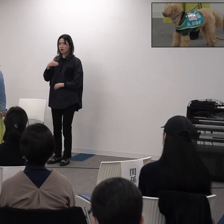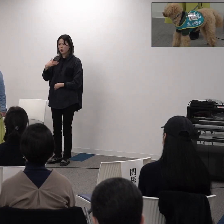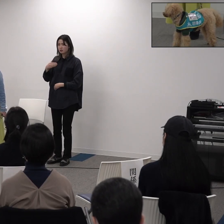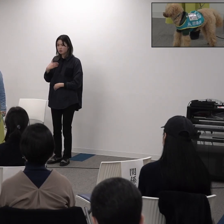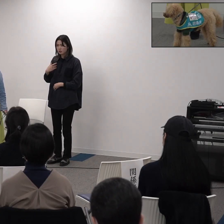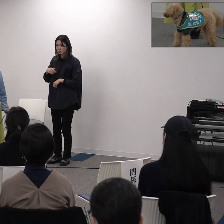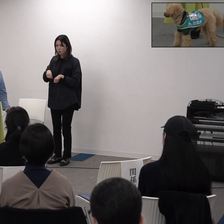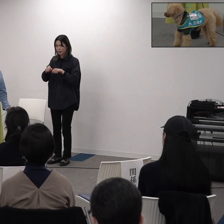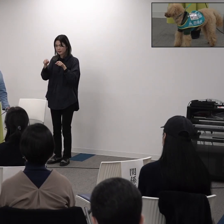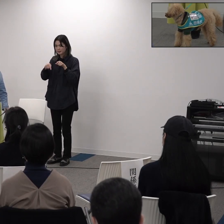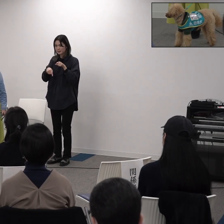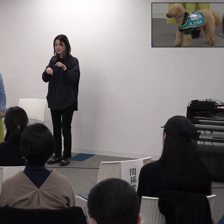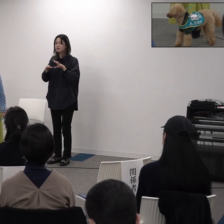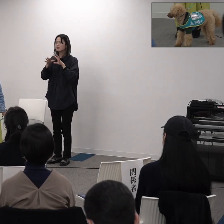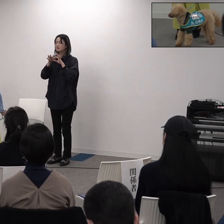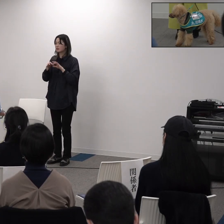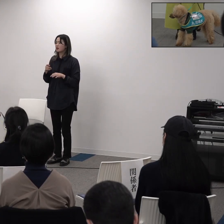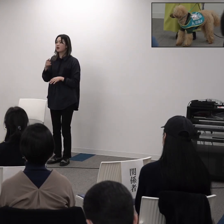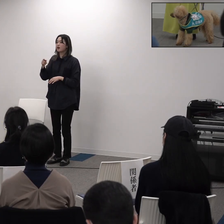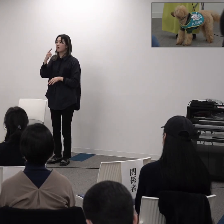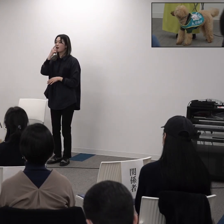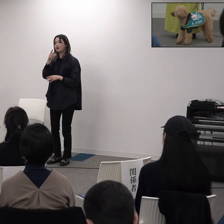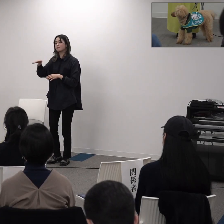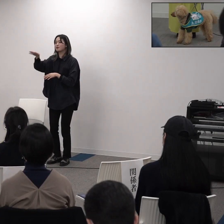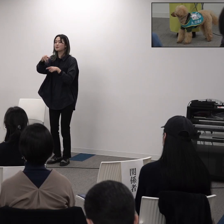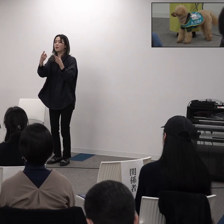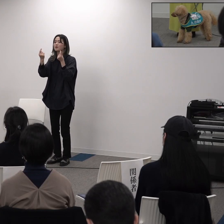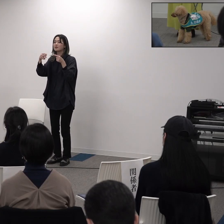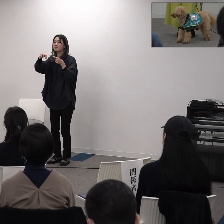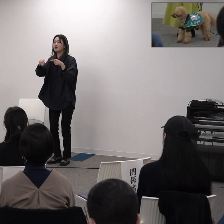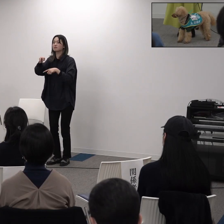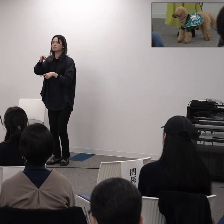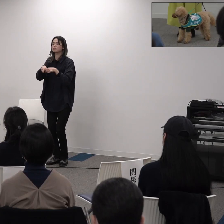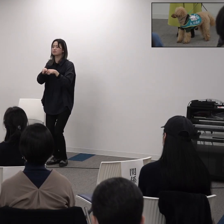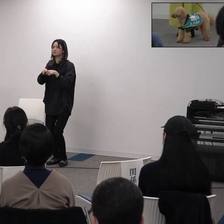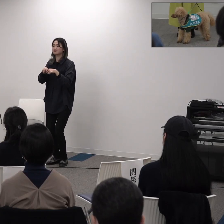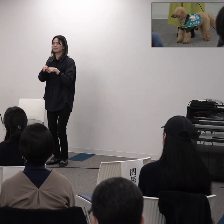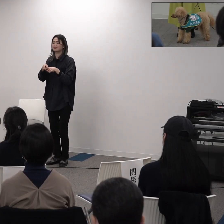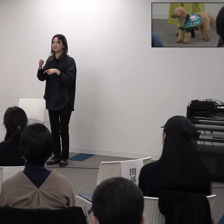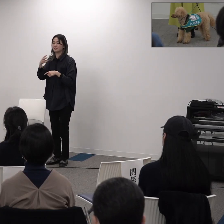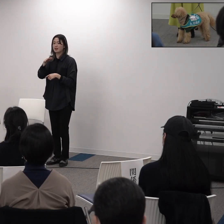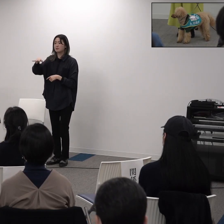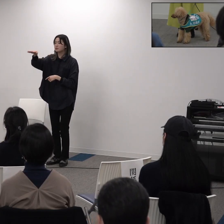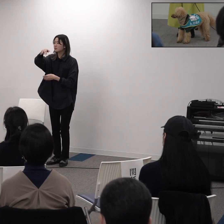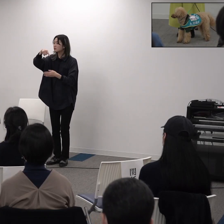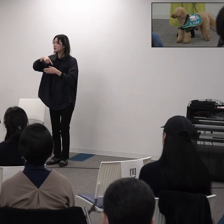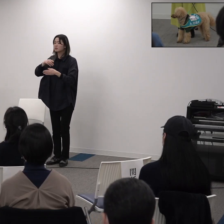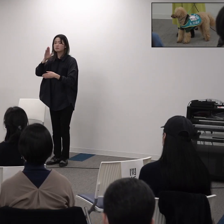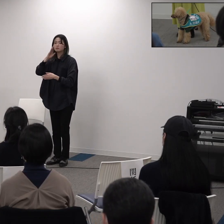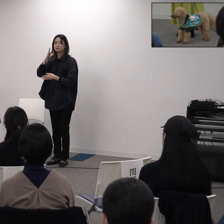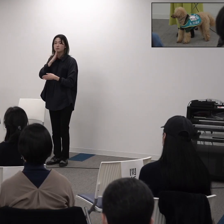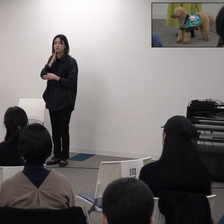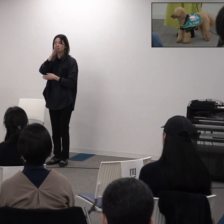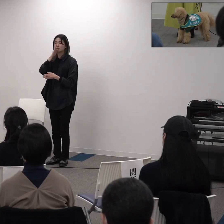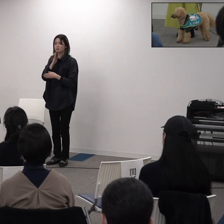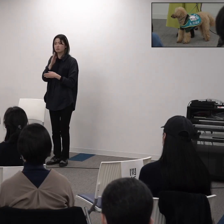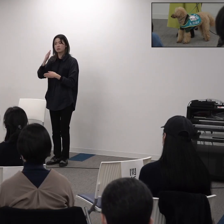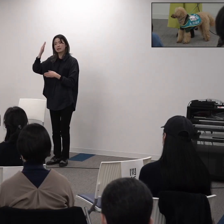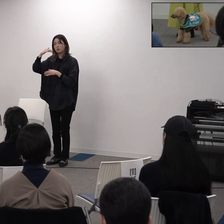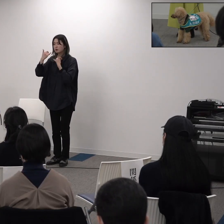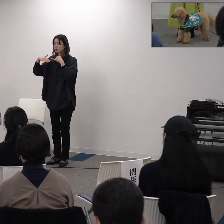だから私が皆さんの中に座って いても逆に皆さんの中に聞こえない人がいても私にはわからないです